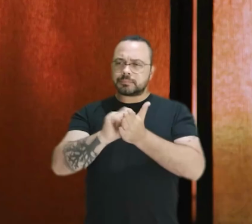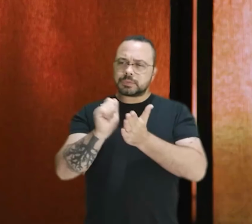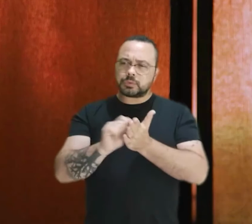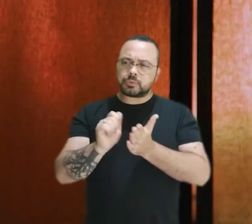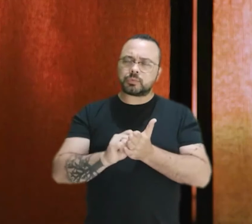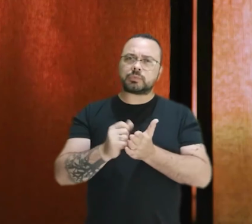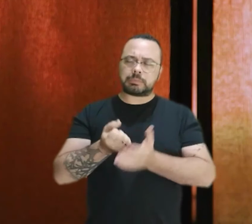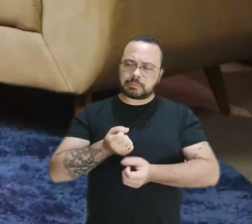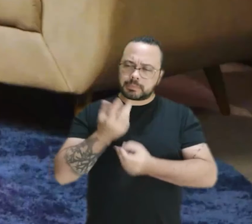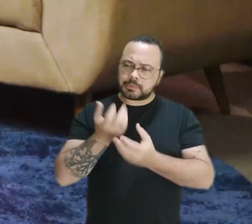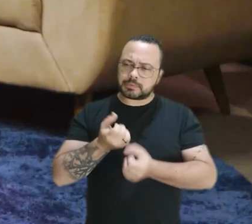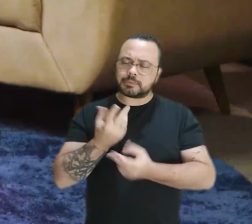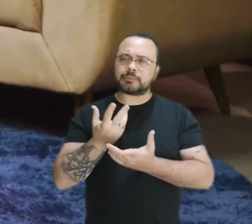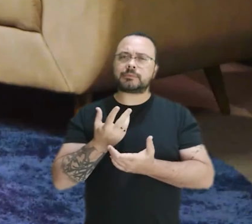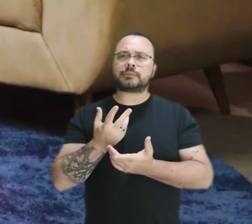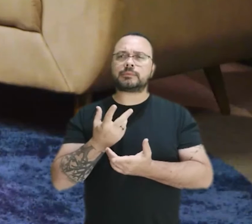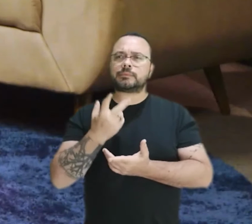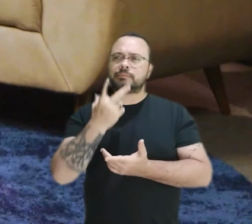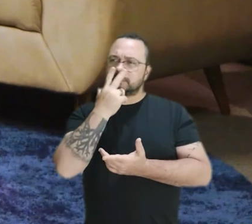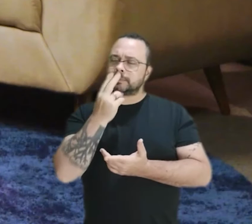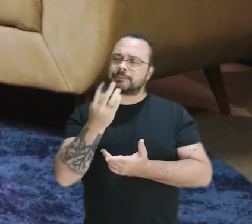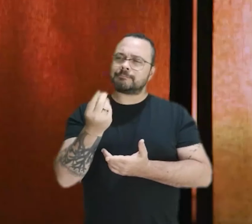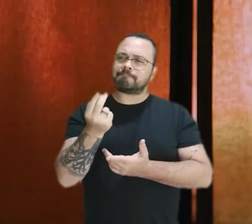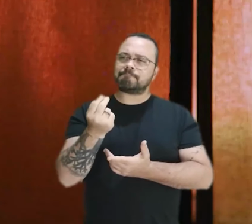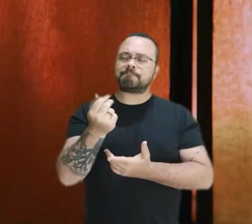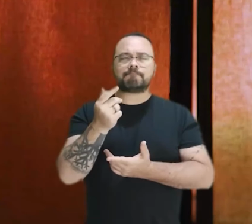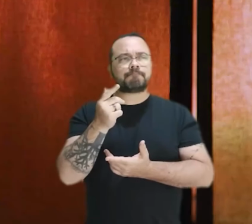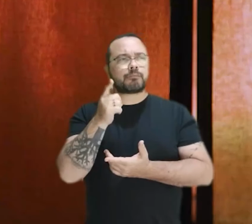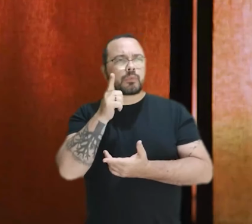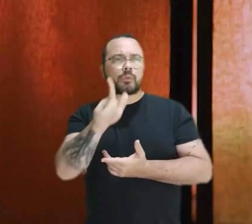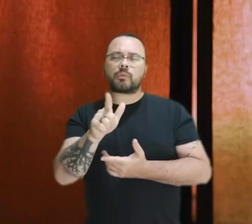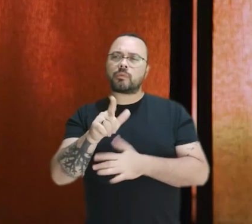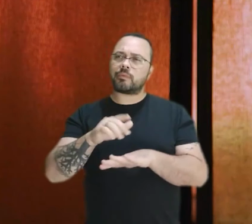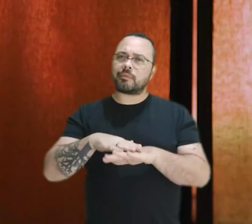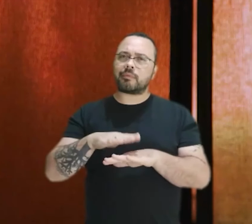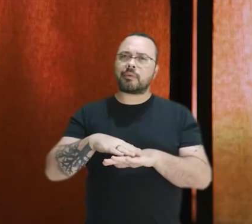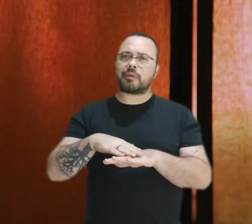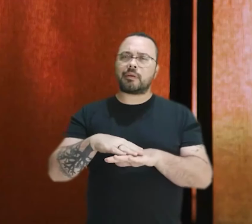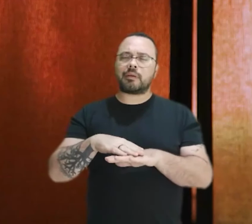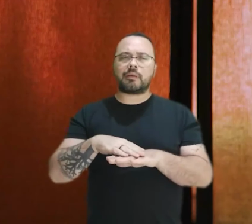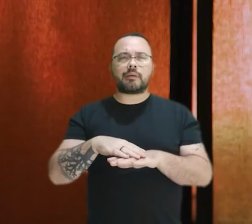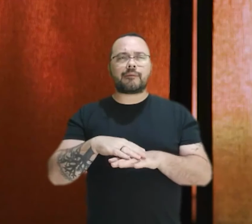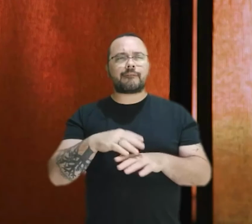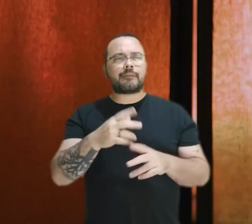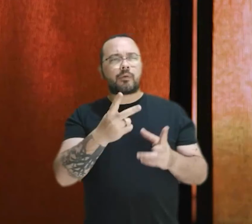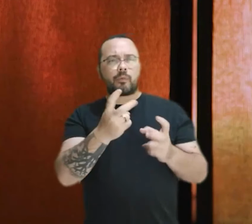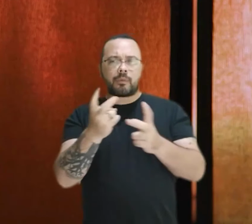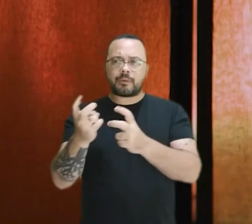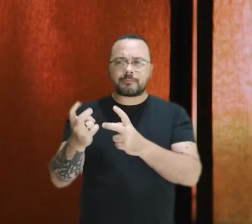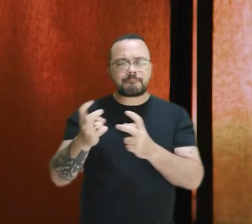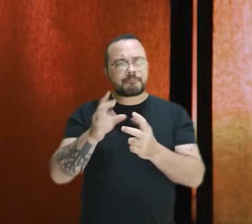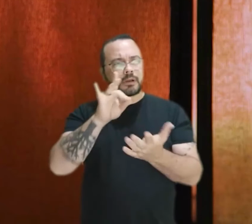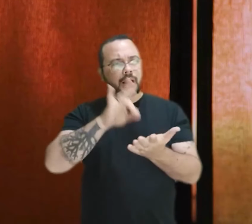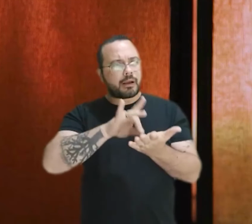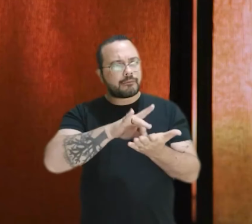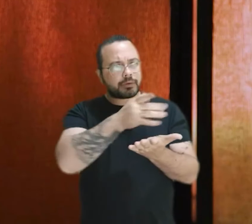que é um lance de capturar lapsos da... da realidade, assim, né? Eu queria que você falasse o que...